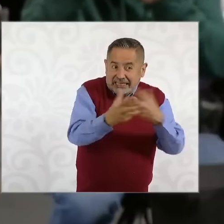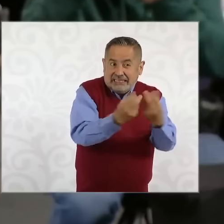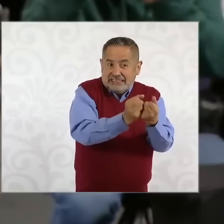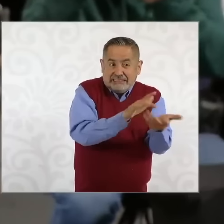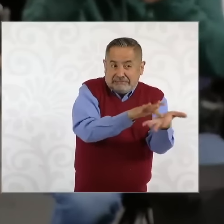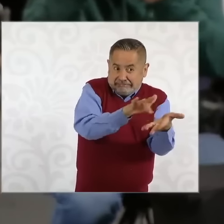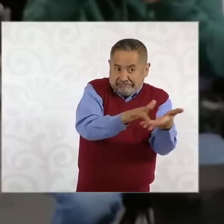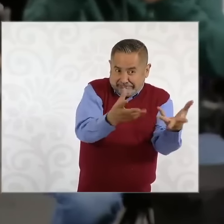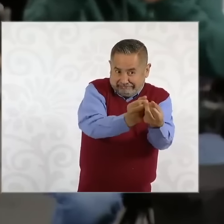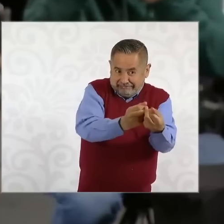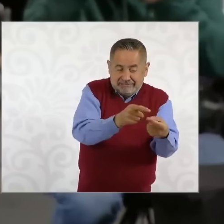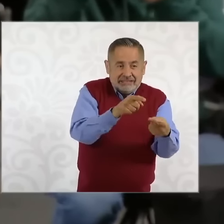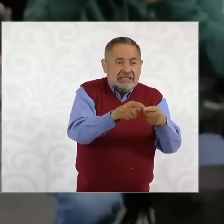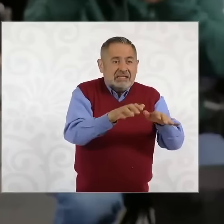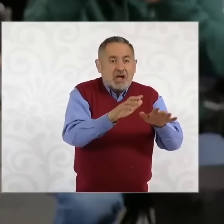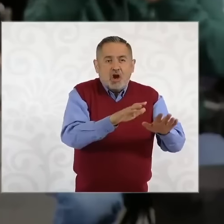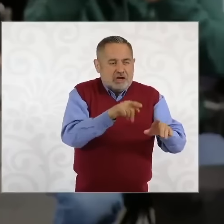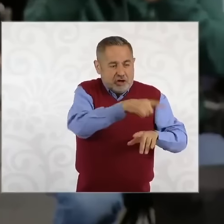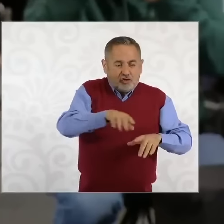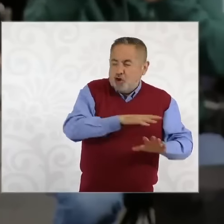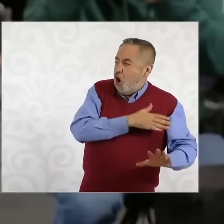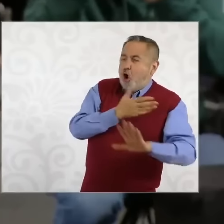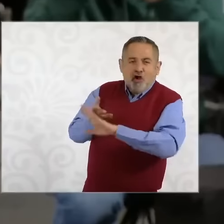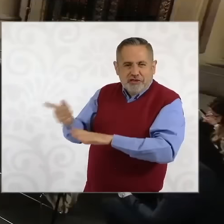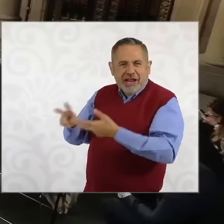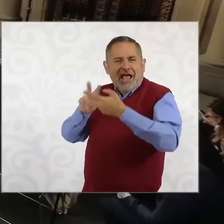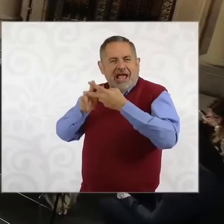genera la guerra digital de narcopresidente, narcopresidenta, narcoestado y demás,